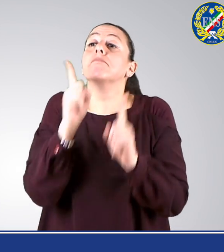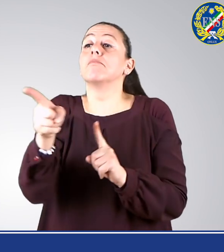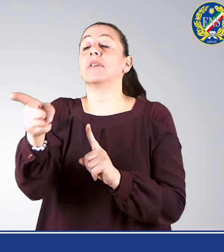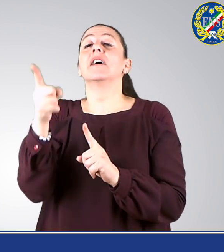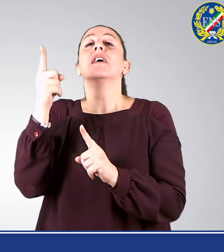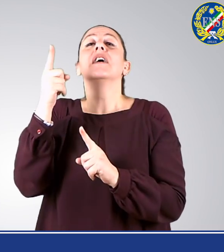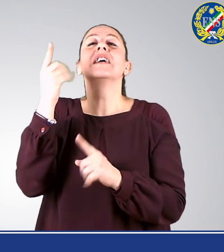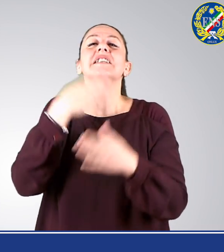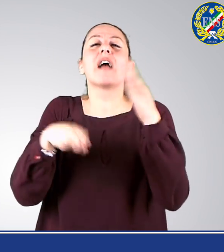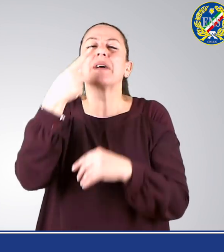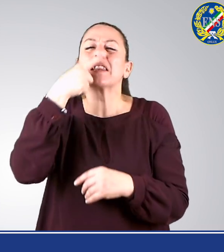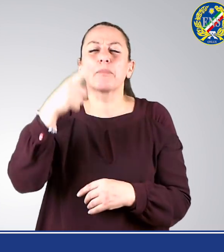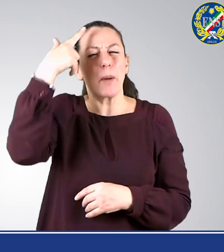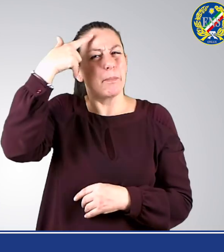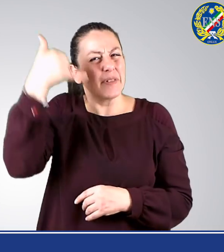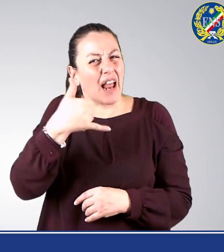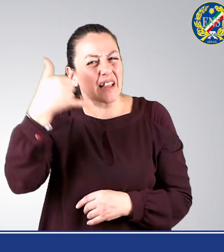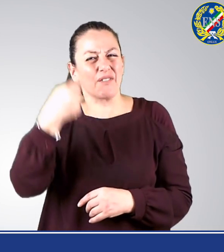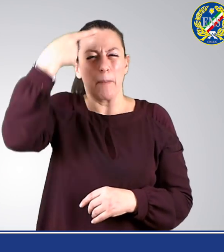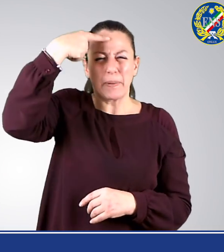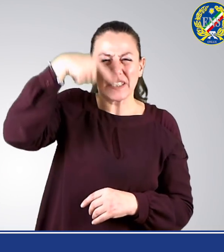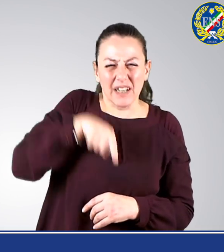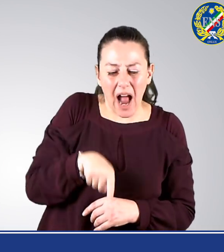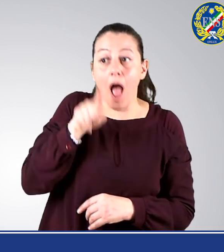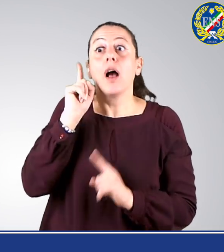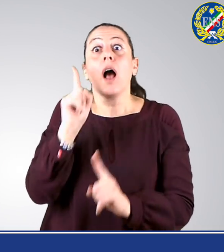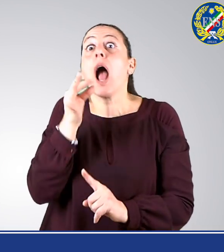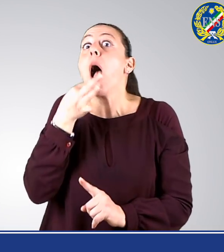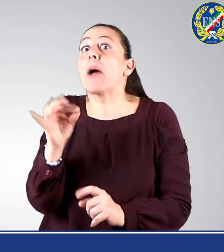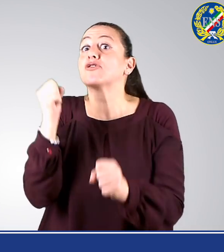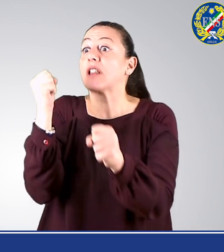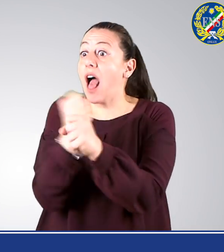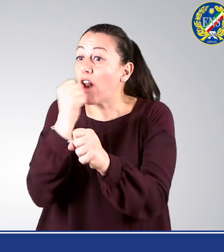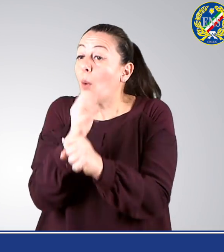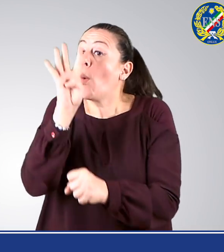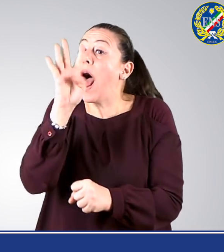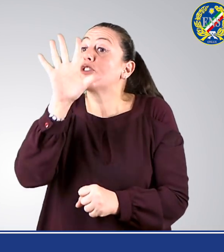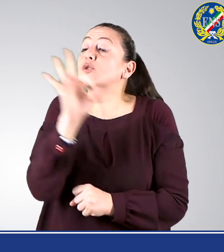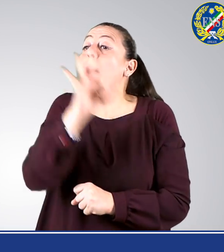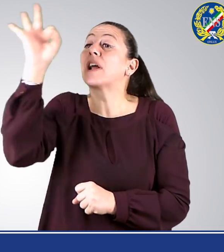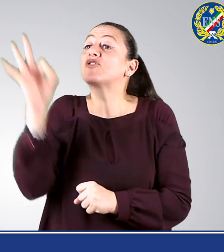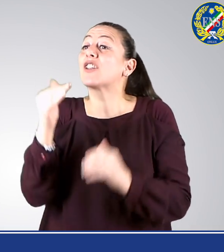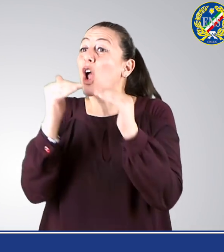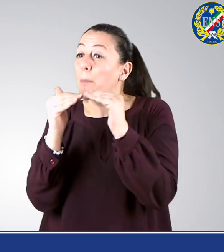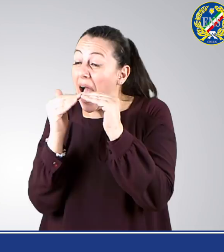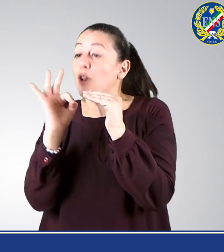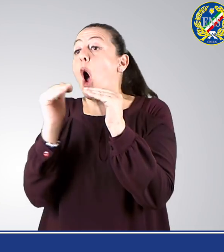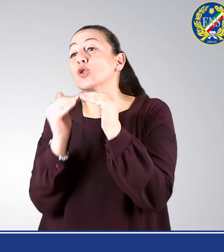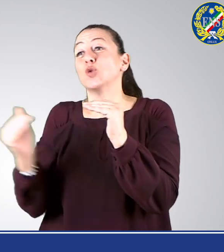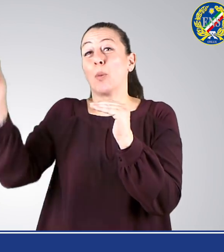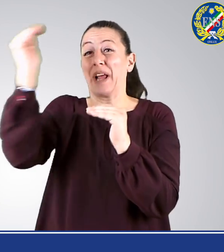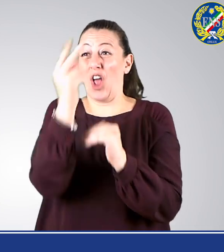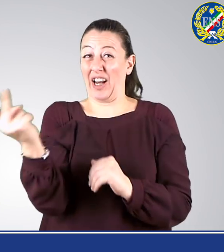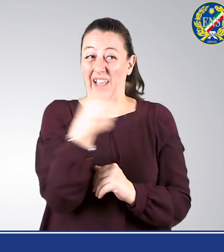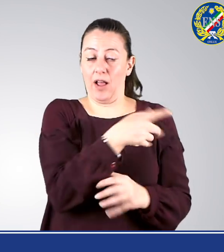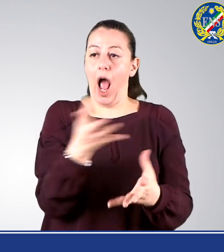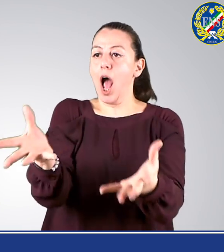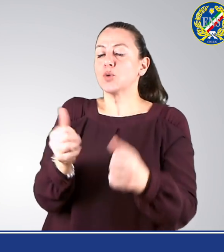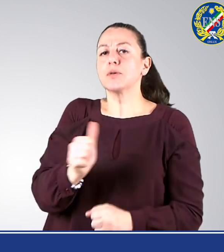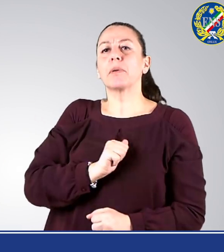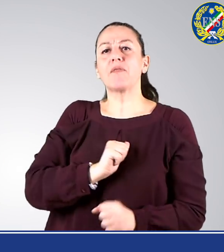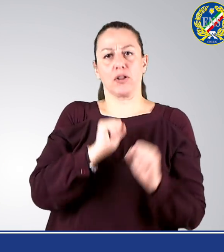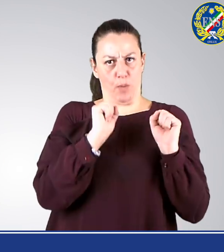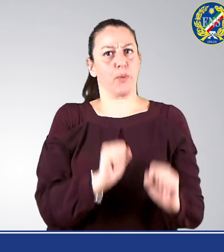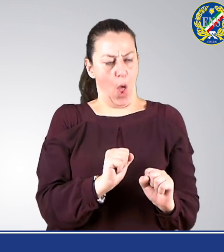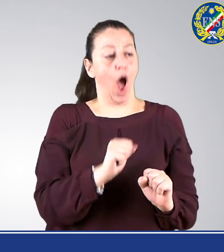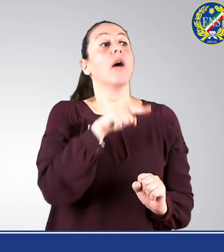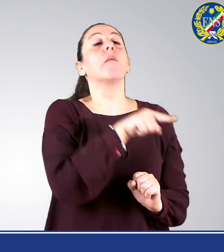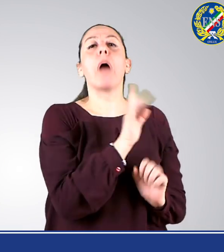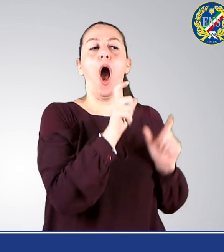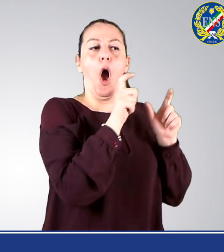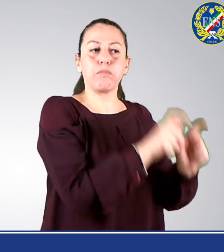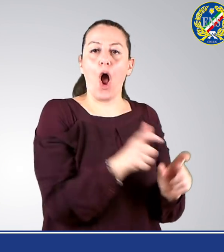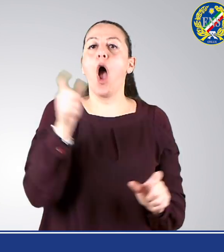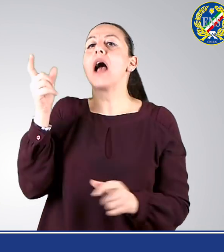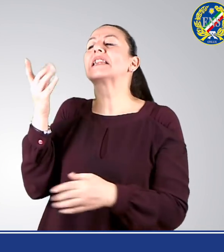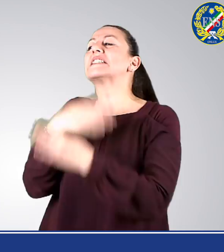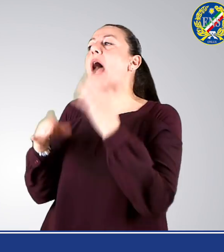riduzione della capacità lavorativa superiore al 45%, l'azienda può assumere il disabile che